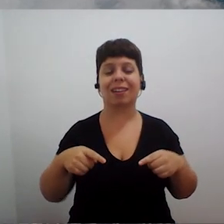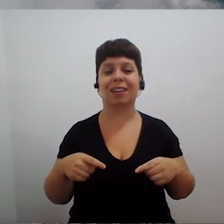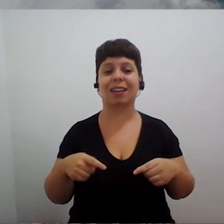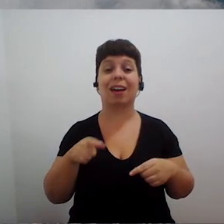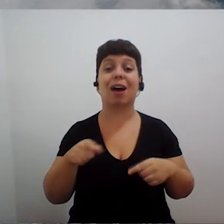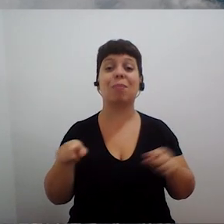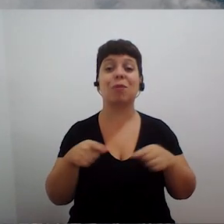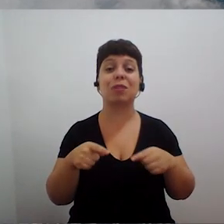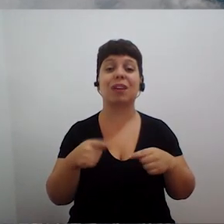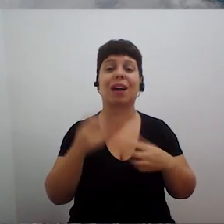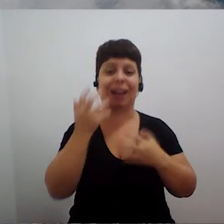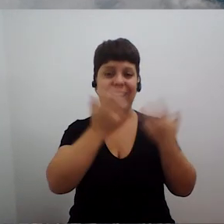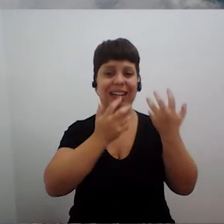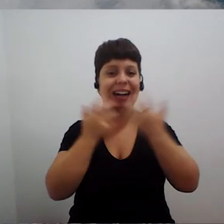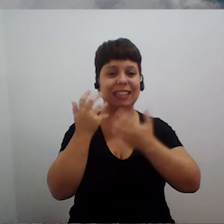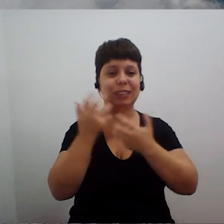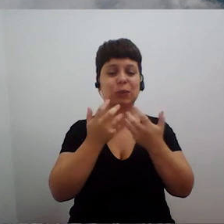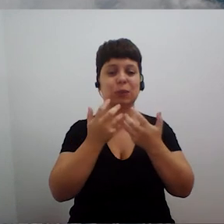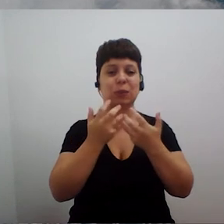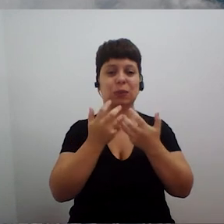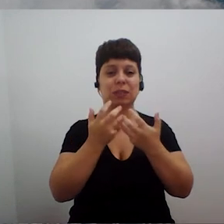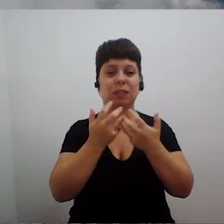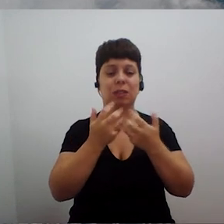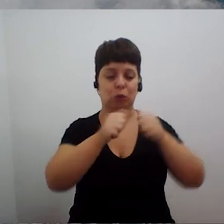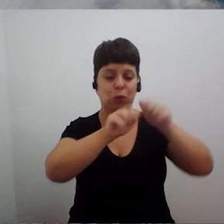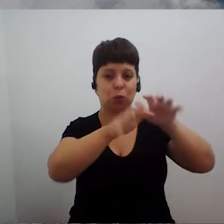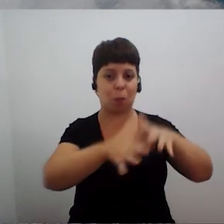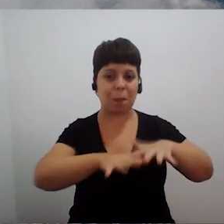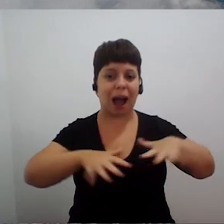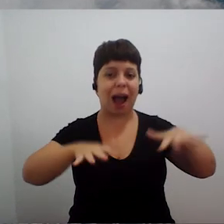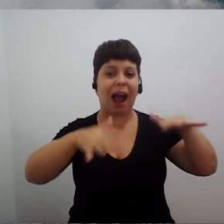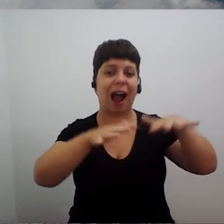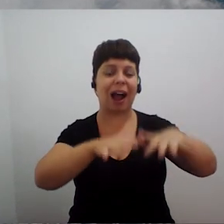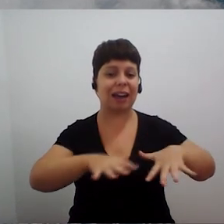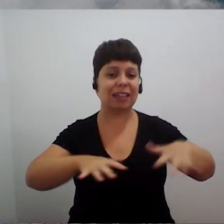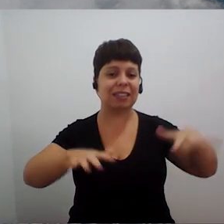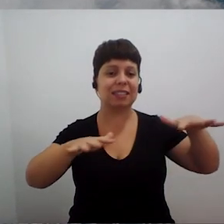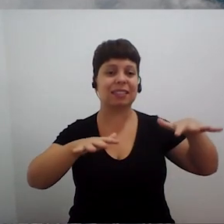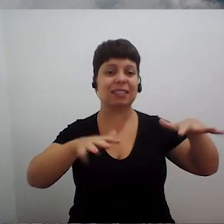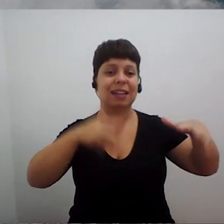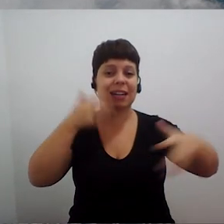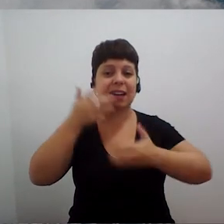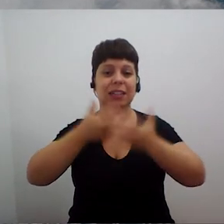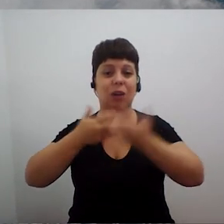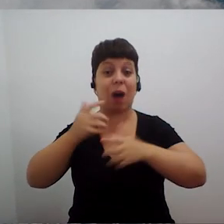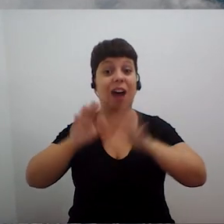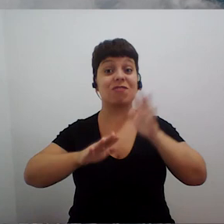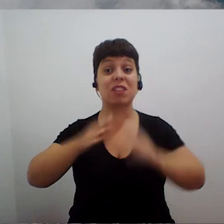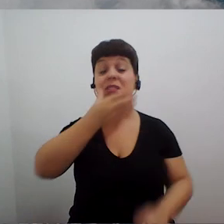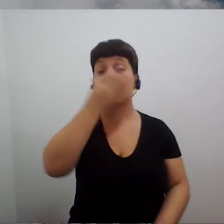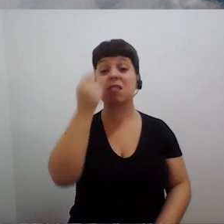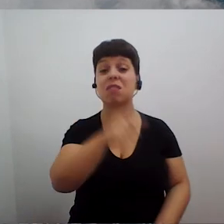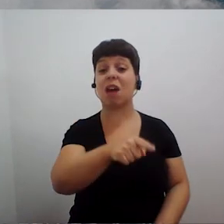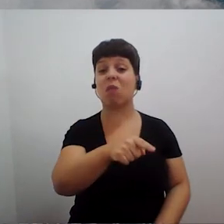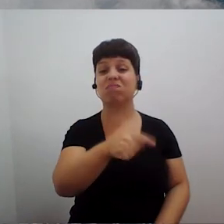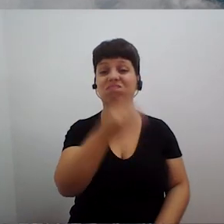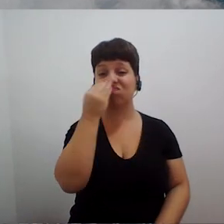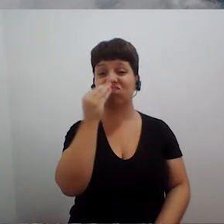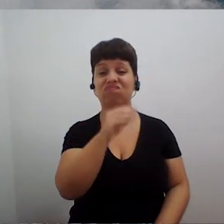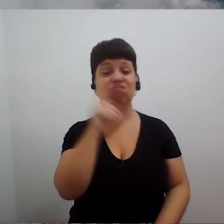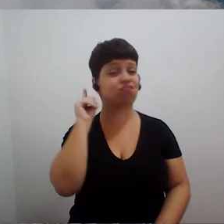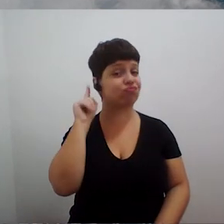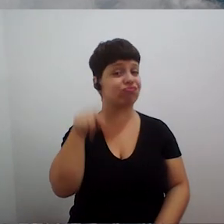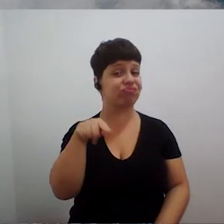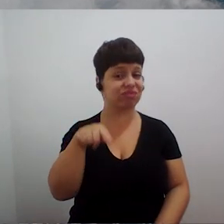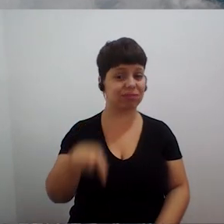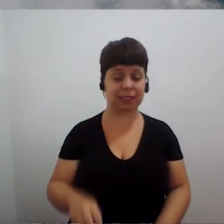caminho mostrando o campo do mar, do oceano e que às vezes a gente esqueceu de ouvir e traz uma